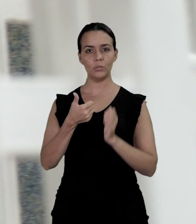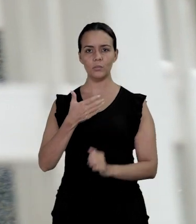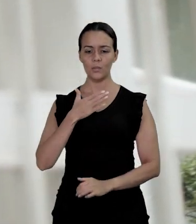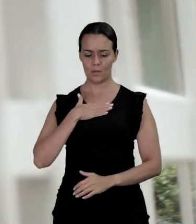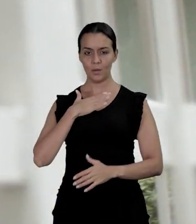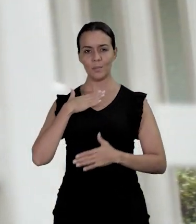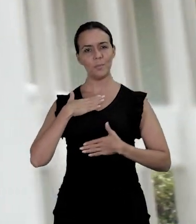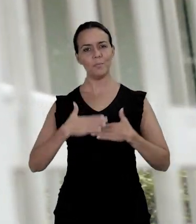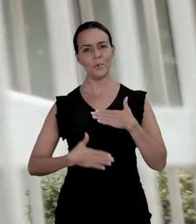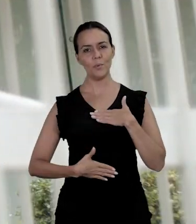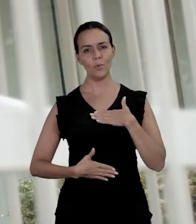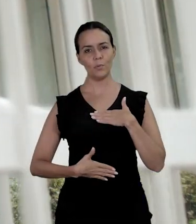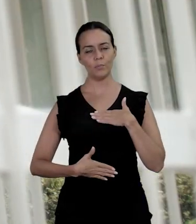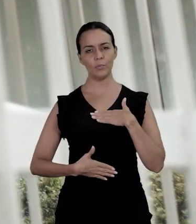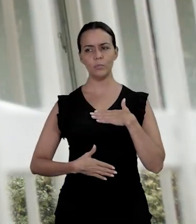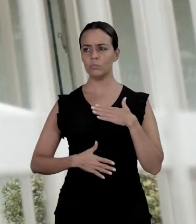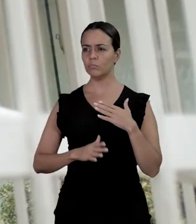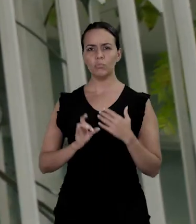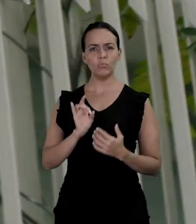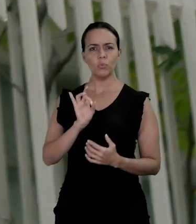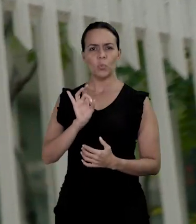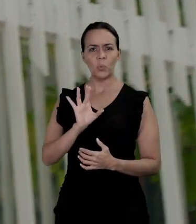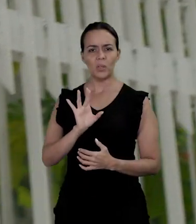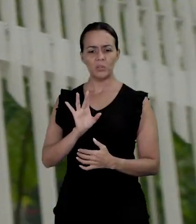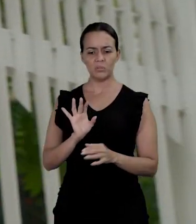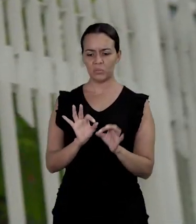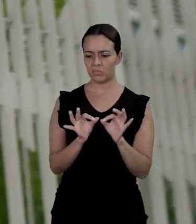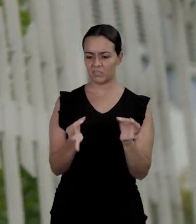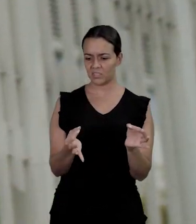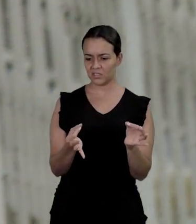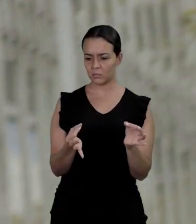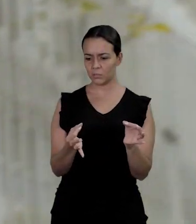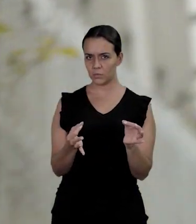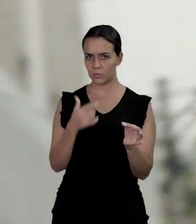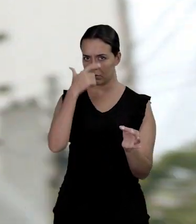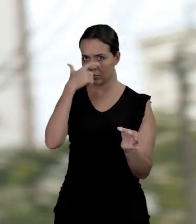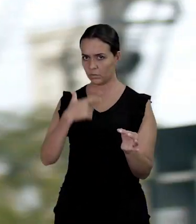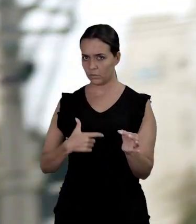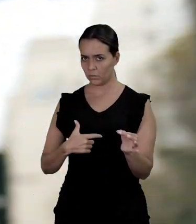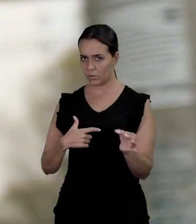O meu corpo não é uma coisa, não é uma máquina,